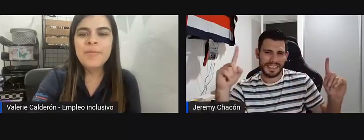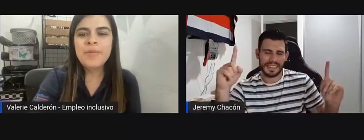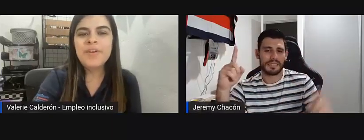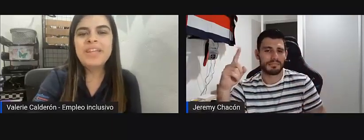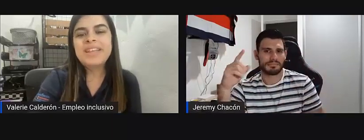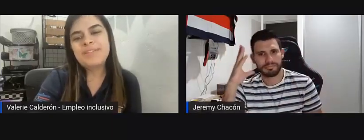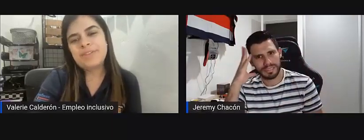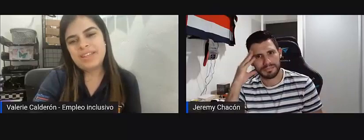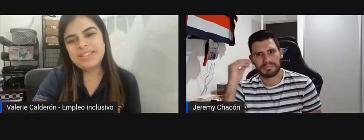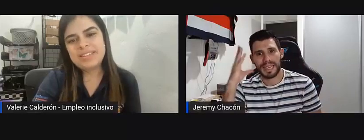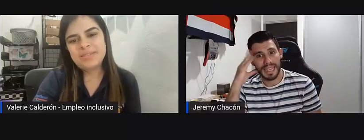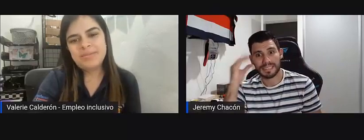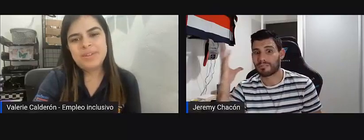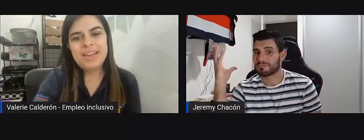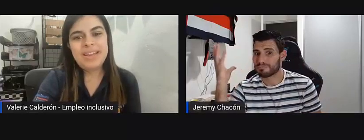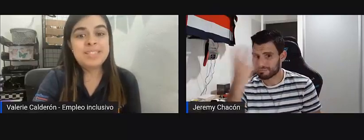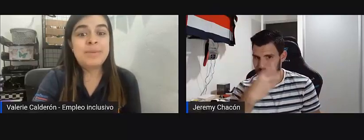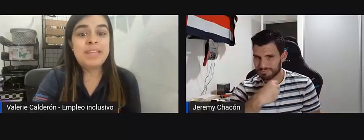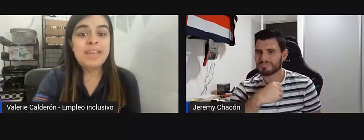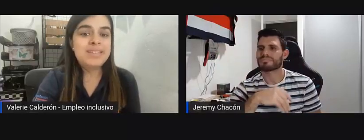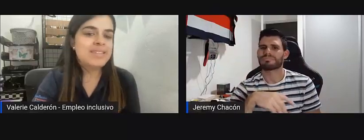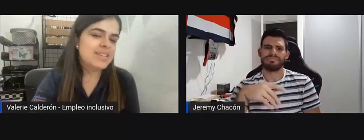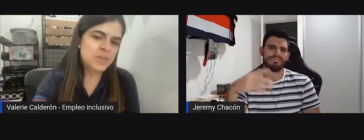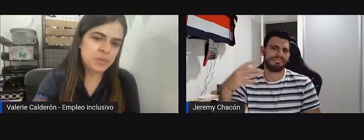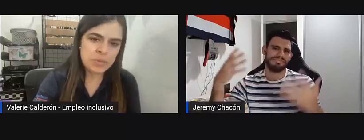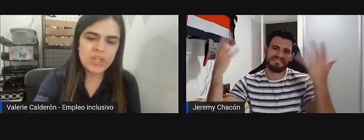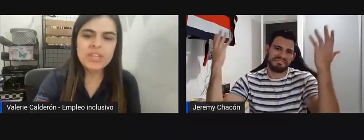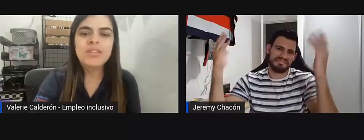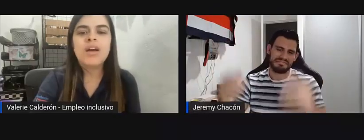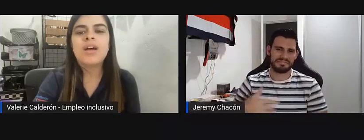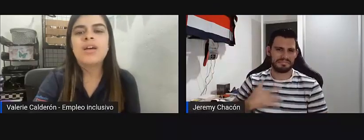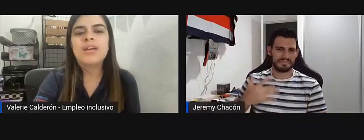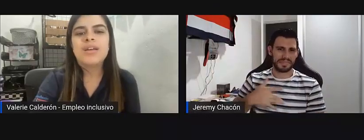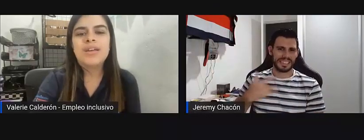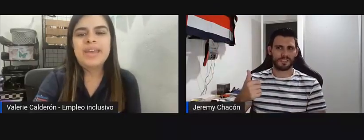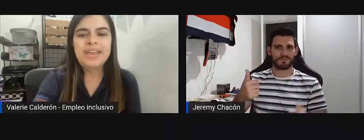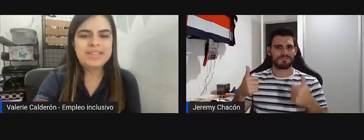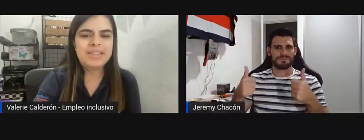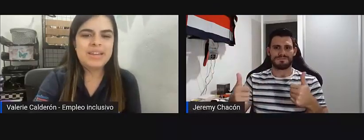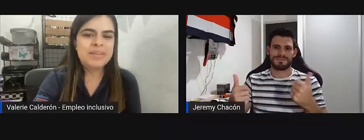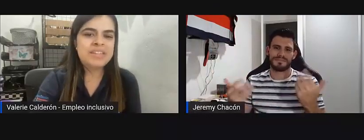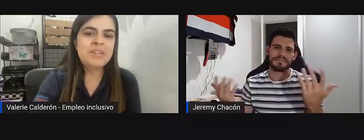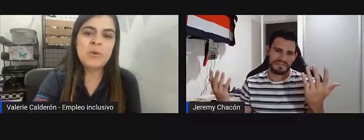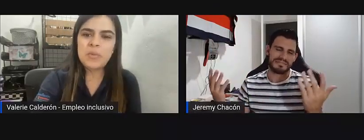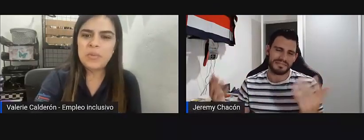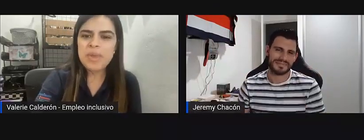pero ahorita es diferente verdad la experiencia ha sido muy bonita etcétera me he sentido muy bien